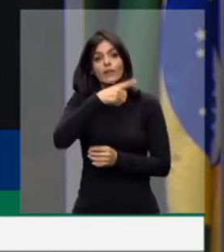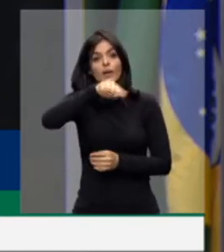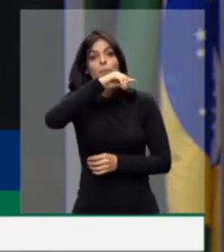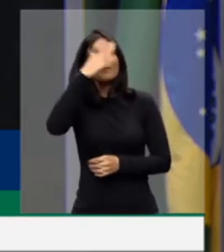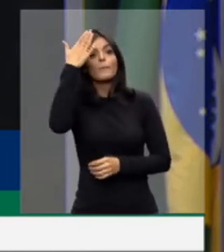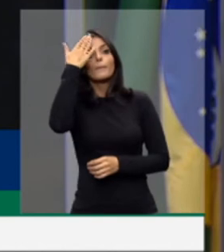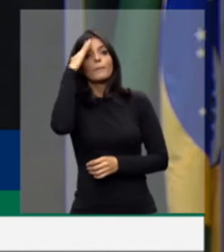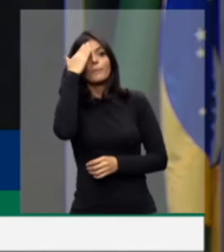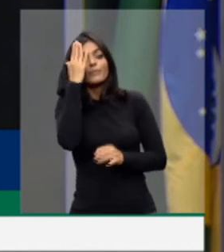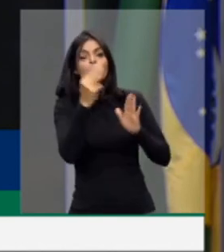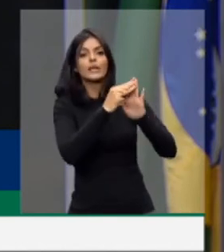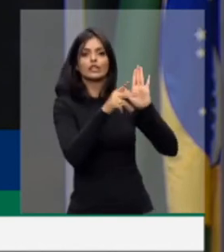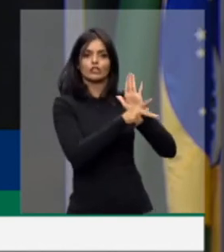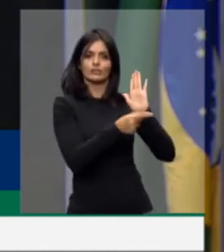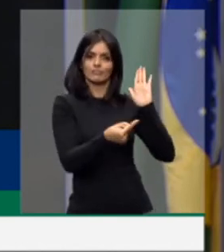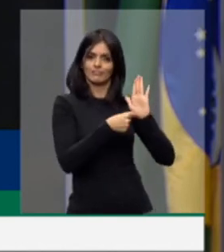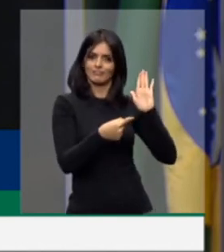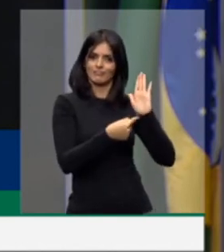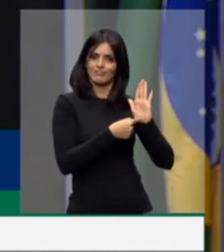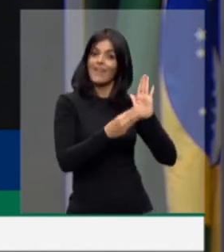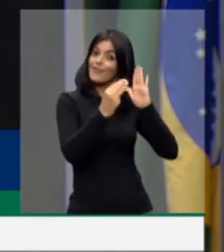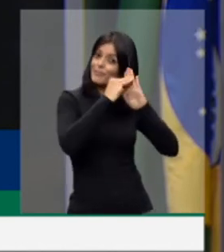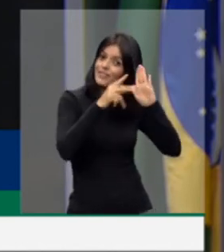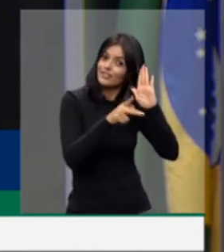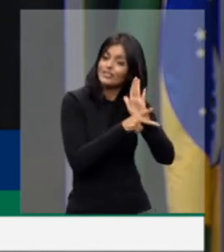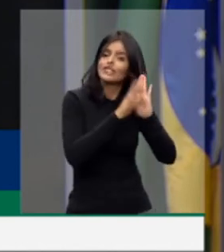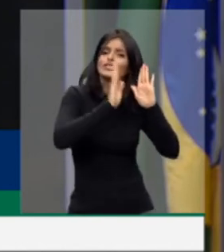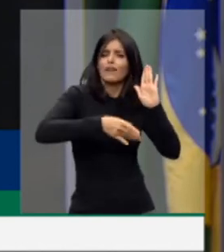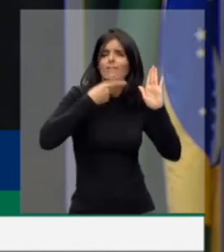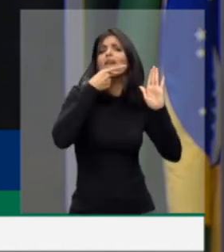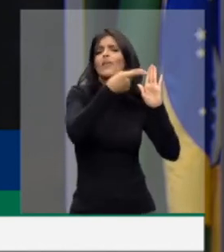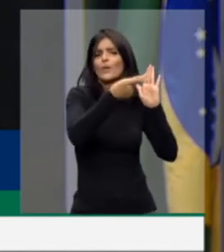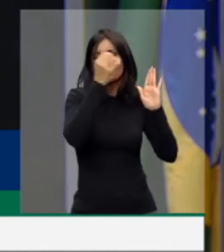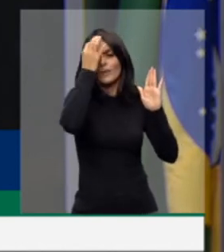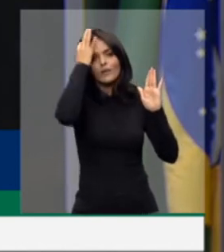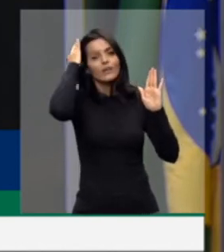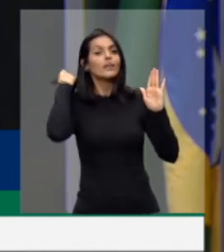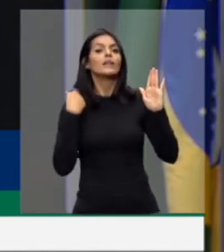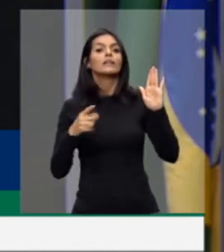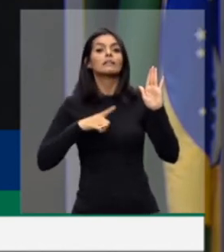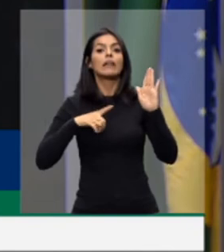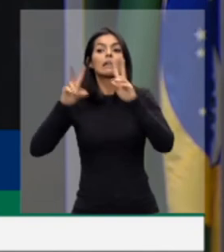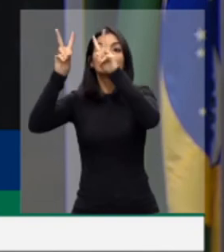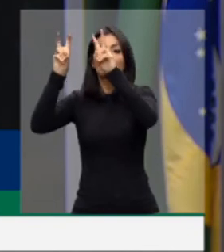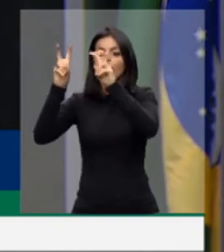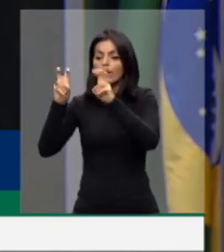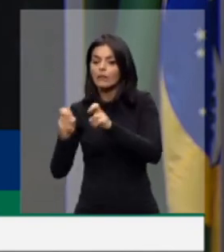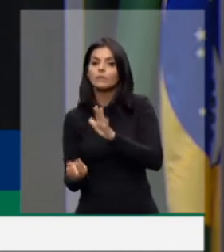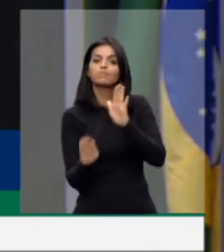EQUALIZAMOS ESSA CONTA. E ESSA EQUALIZAÇÃO PASSA EXATAMENTE PELO ENTENDIMENTO NO QUE DIZ RESPEITO A ESSA MEDIDA PROVISÓRIA, ESSA MEDIDA PROVISÓRIA, COMO JÁ FOI